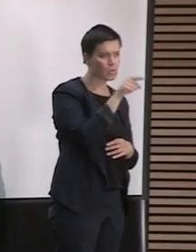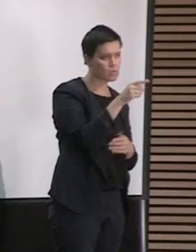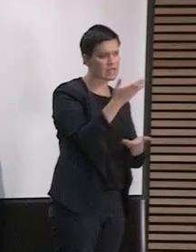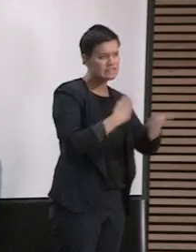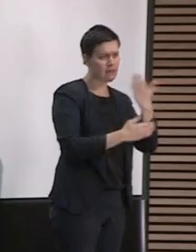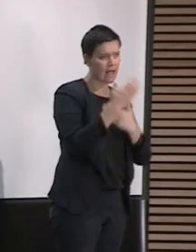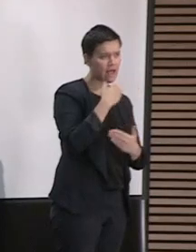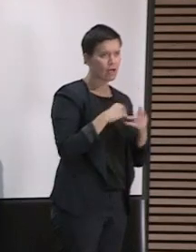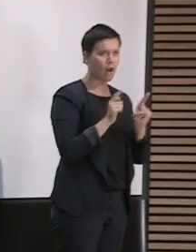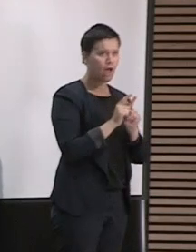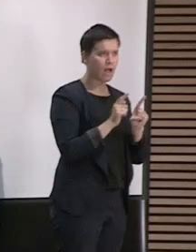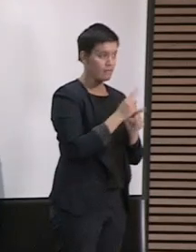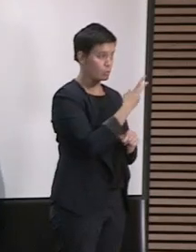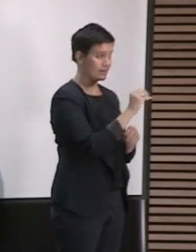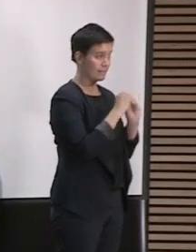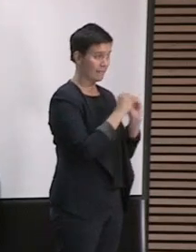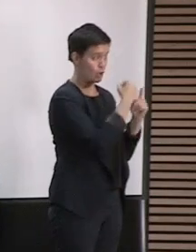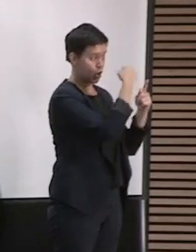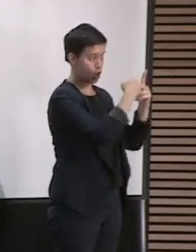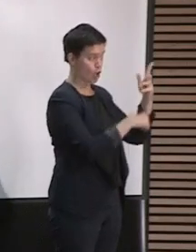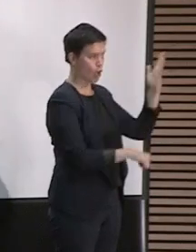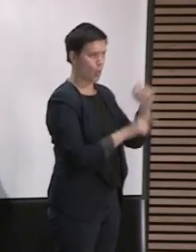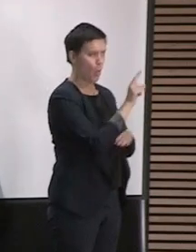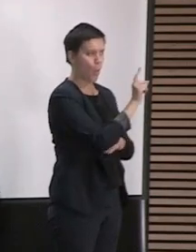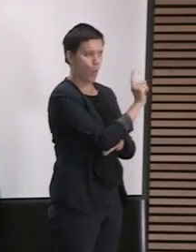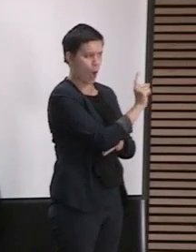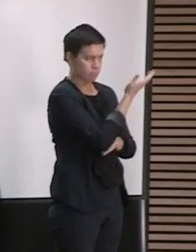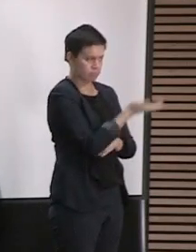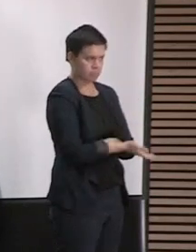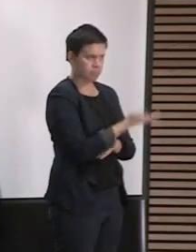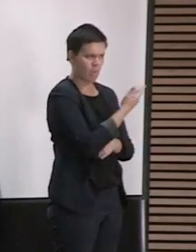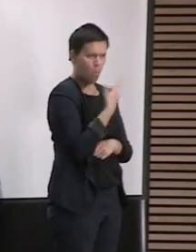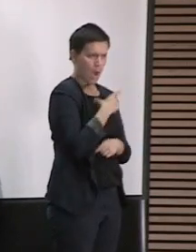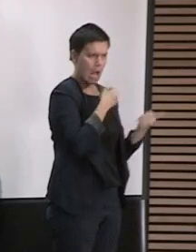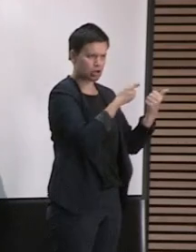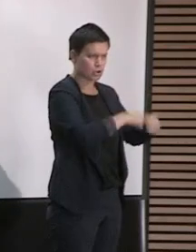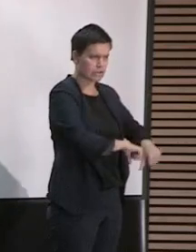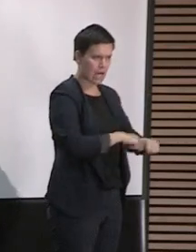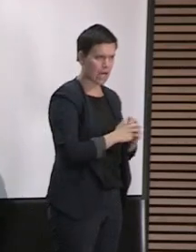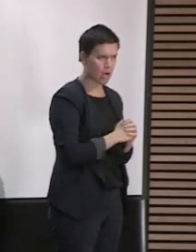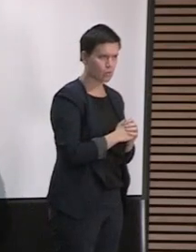putea mai i etahi atu minita. Ko wai i rapu kia piki ake nga